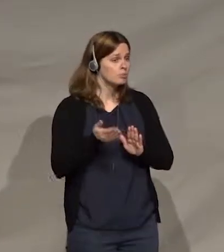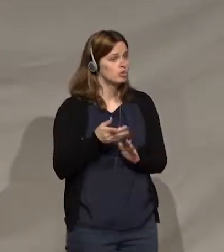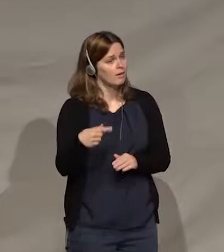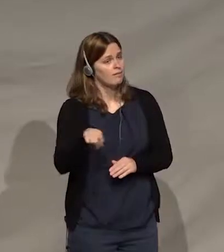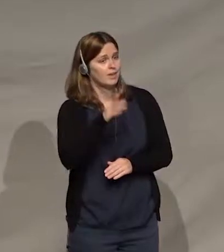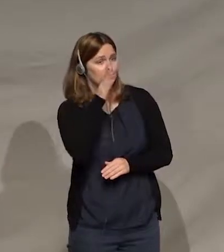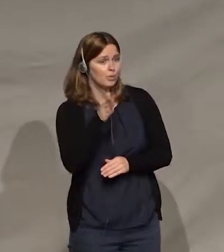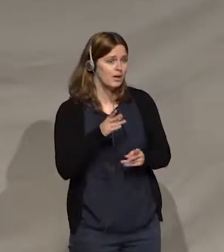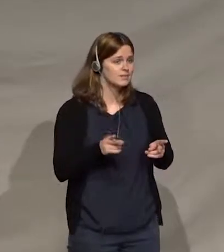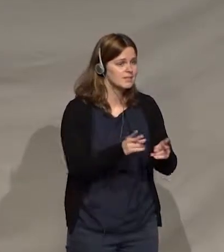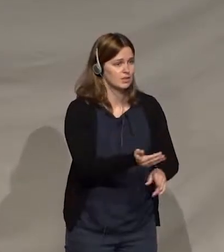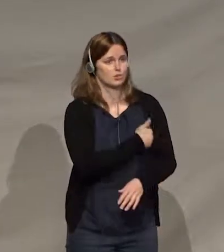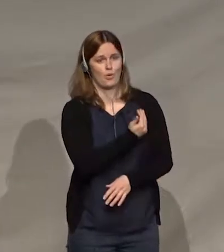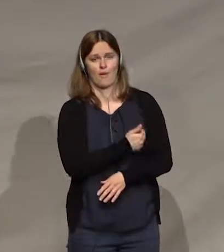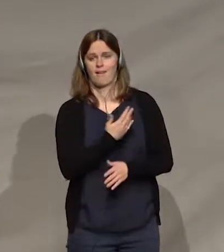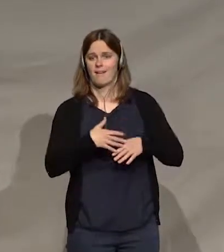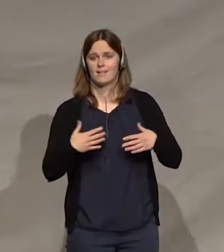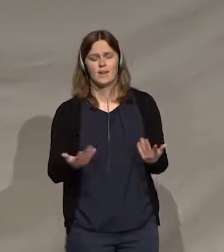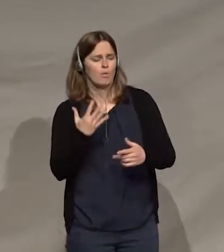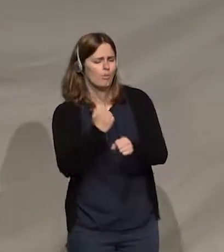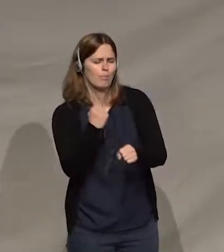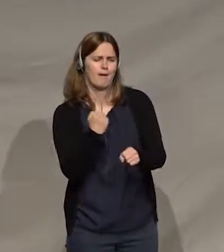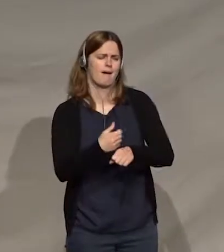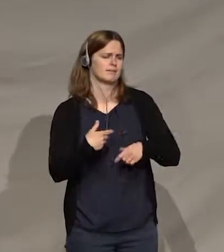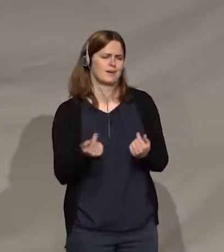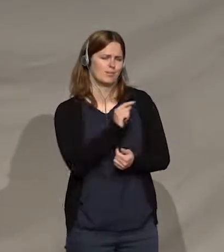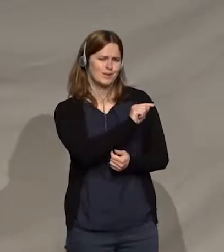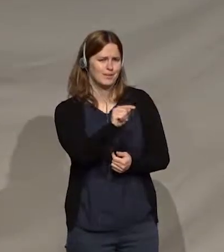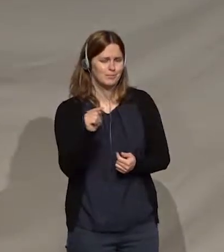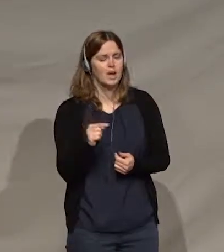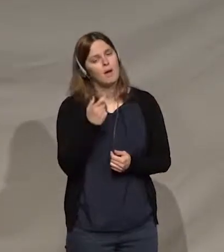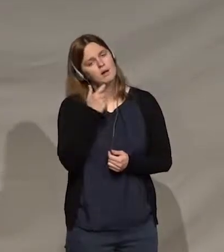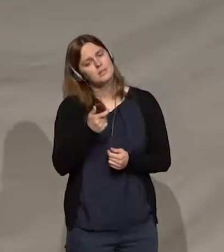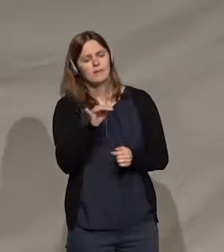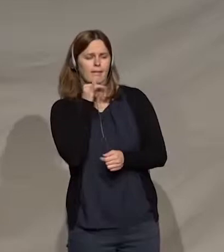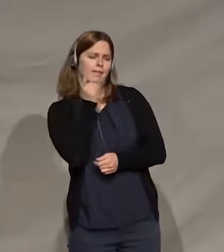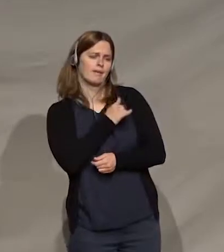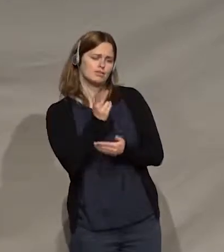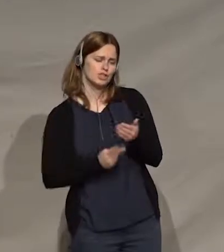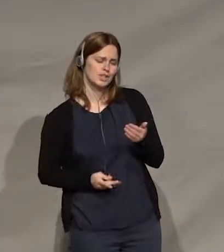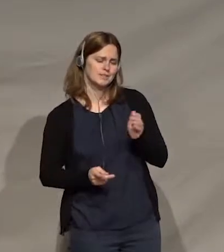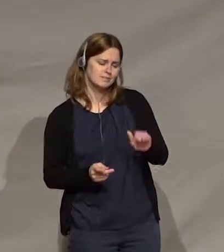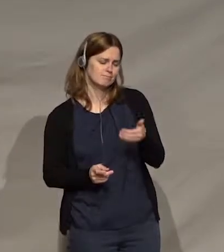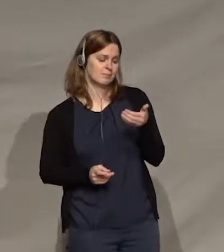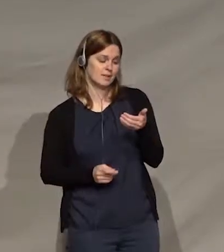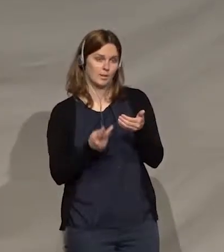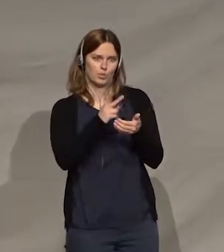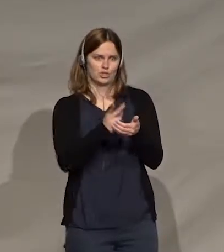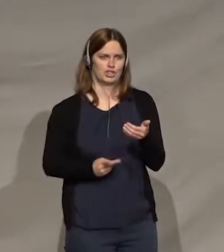že vyznat se v mp3 souborech může být dost náročné. Když je pro vás důležité dokázat najít určitou stránku